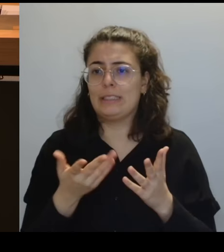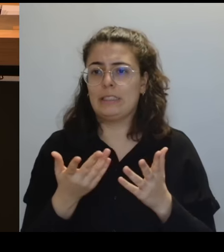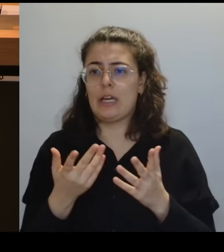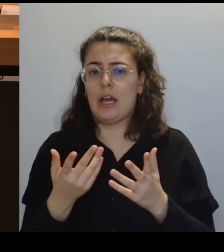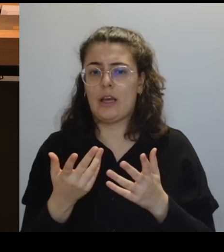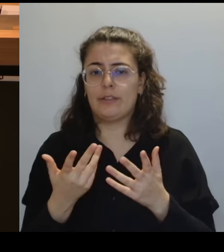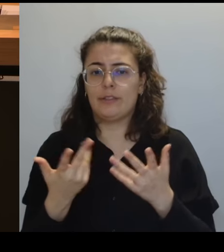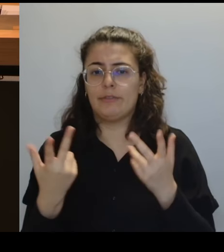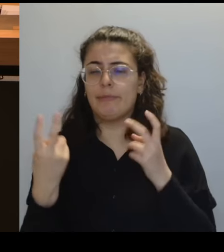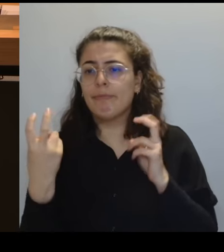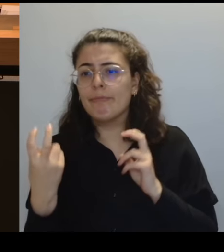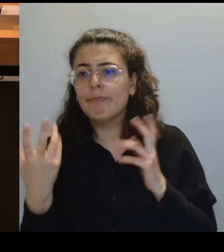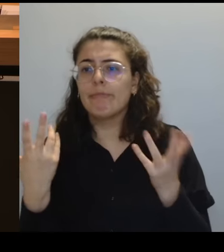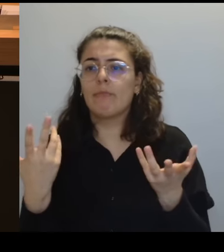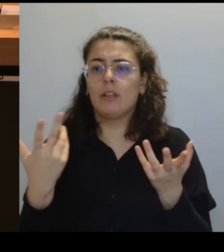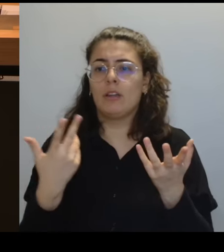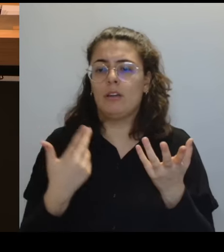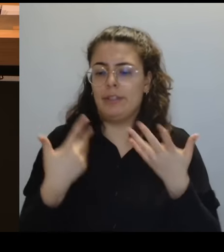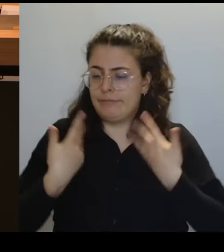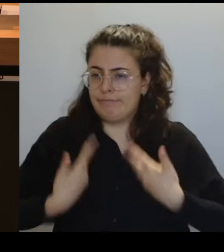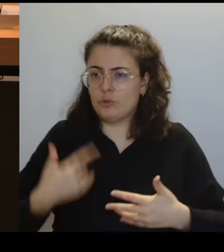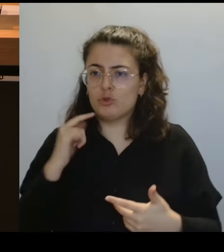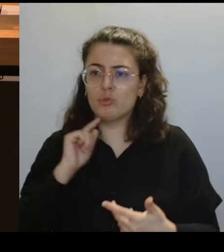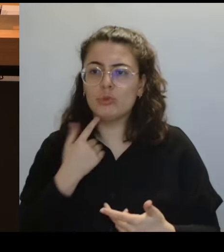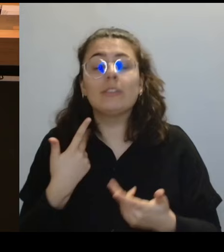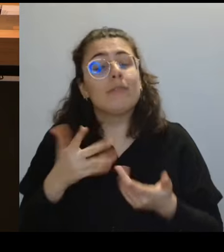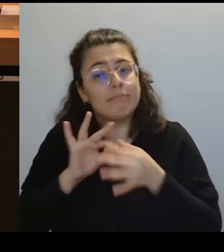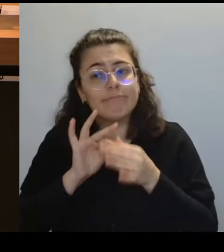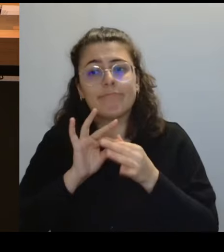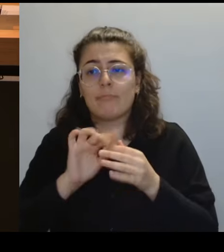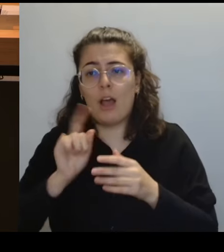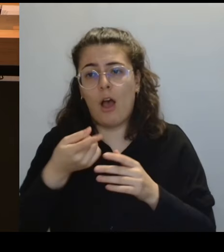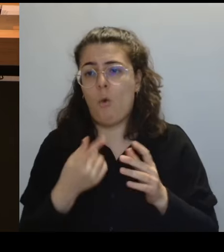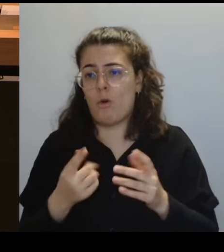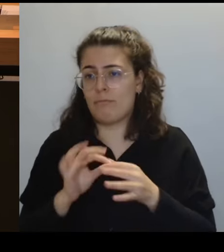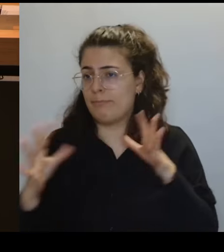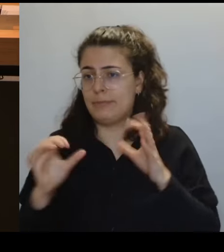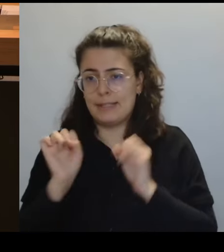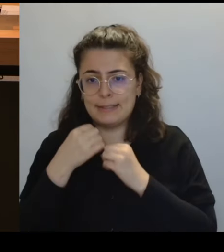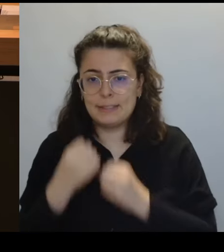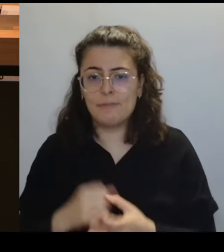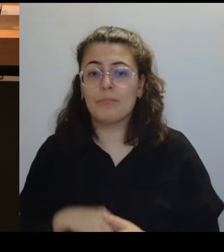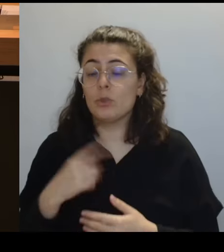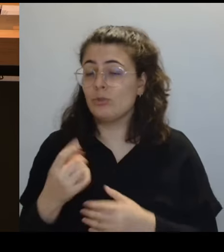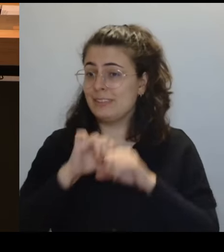Und das System ist nun so aufgebaut, dass diesen Menschen nur sozialhilferechtliche Leistungen geboten werden.